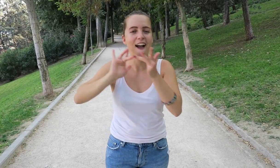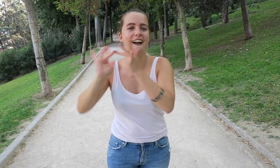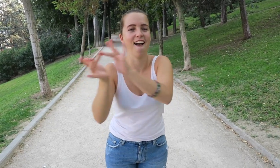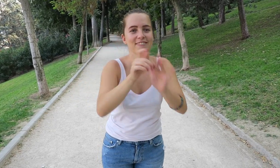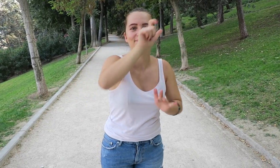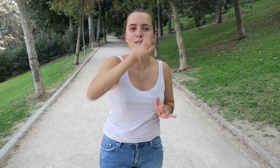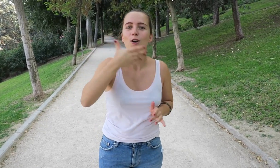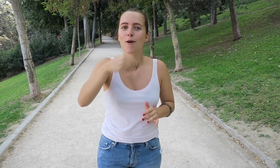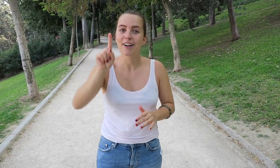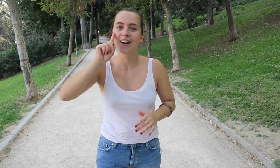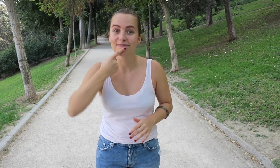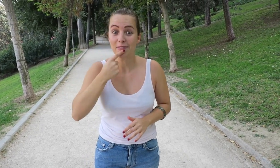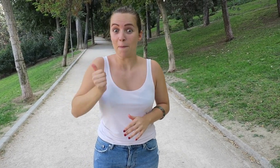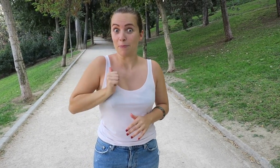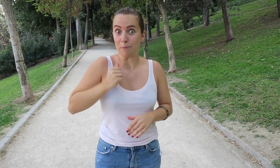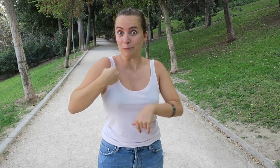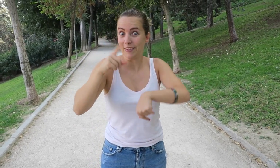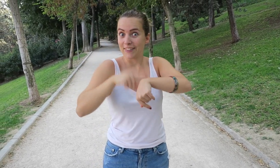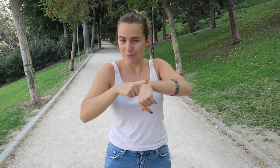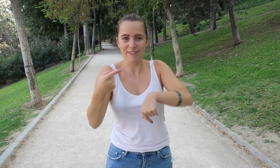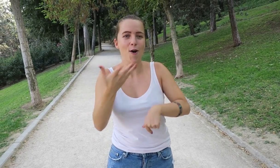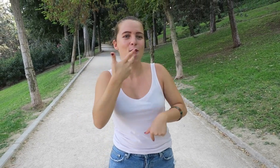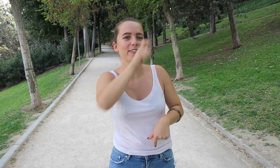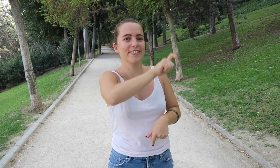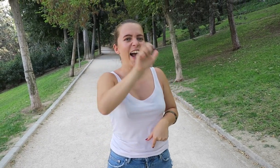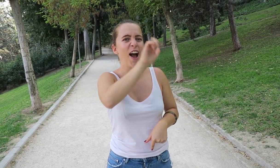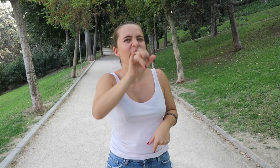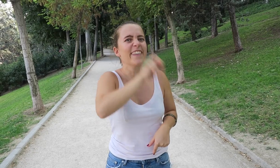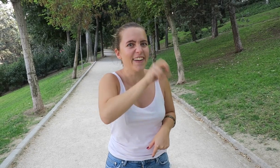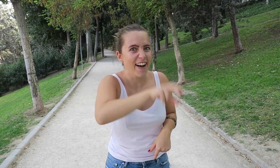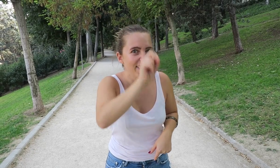y aprovecharemos el espacio para conocer a diferentes personas sordas jóvenes, así como conocer mejor al equipo de la EUDY.